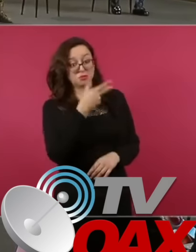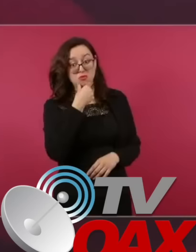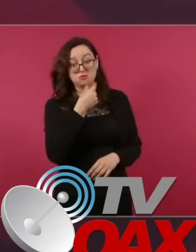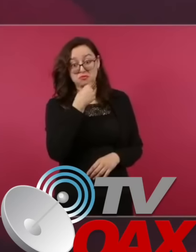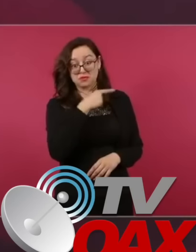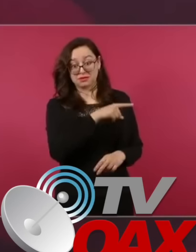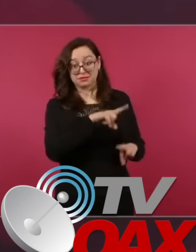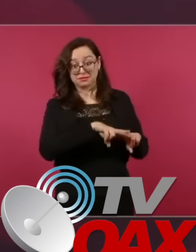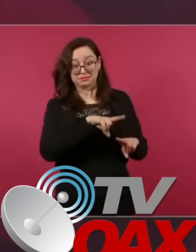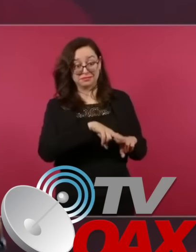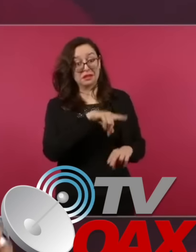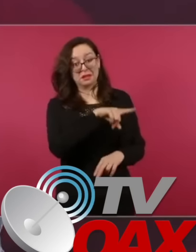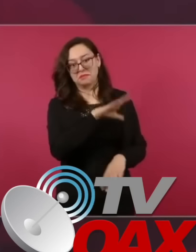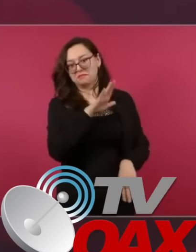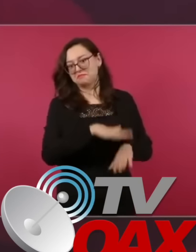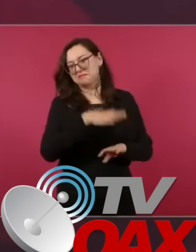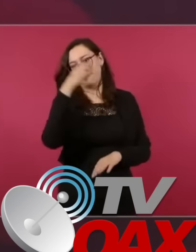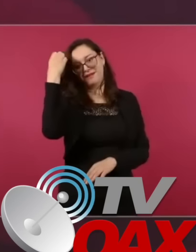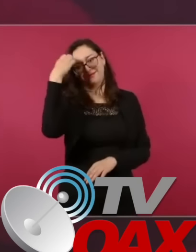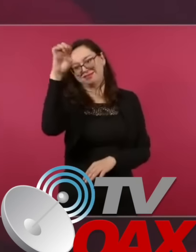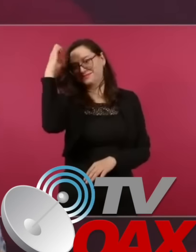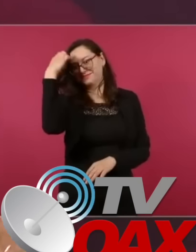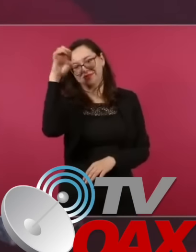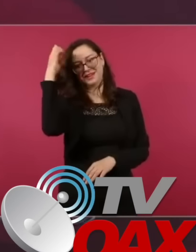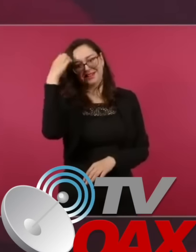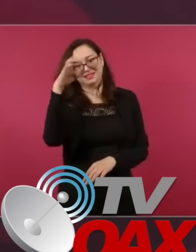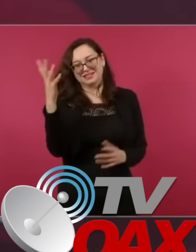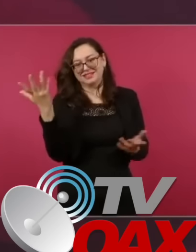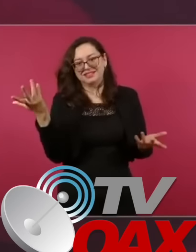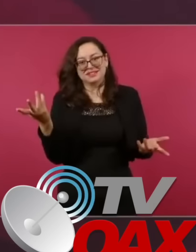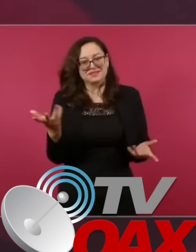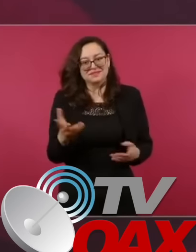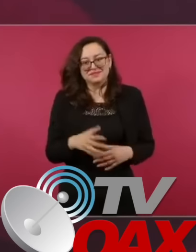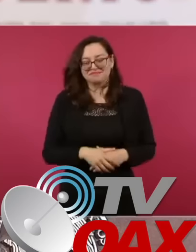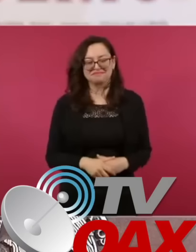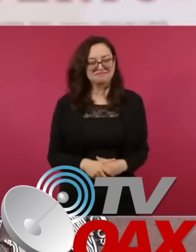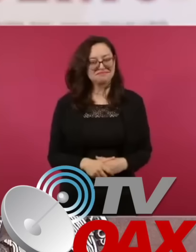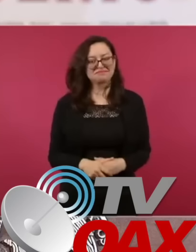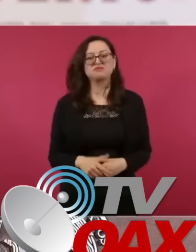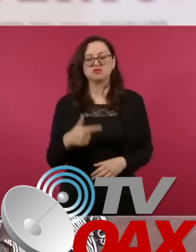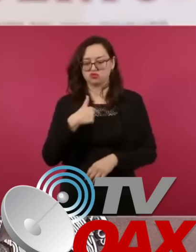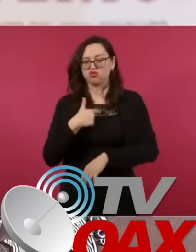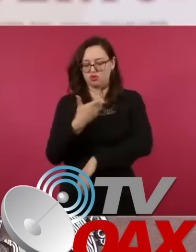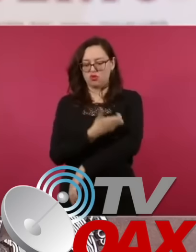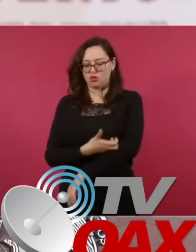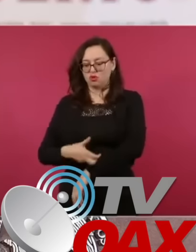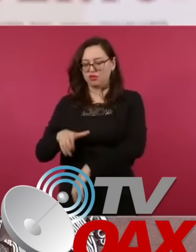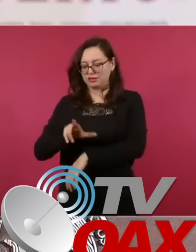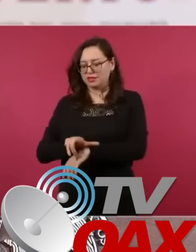de la aerolínea este yo únicamente coordino el trabajo de toda la gente que está conmigo en el